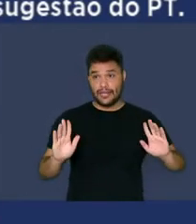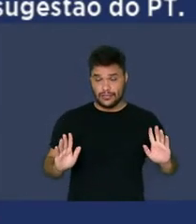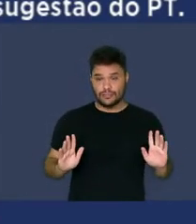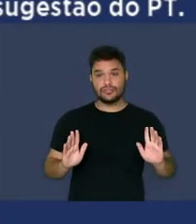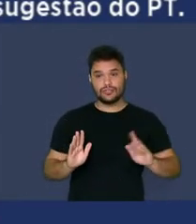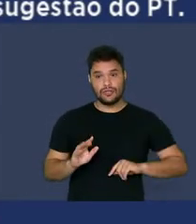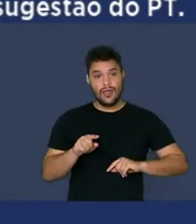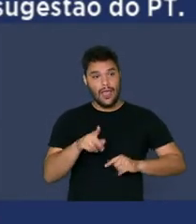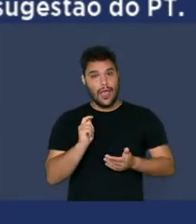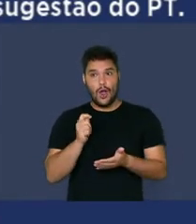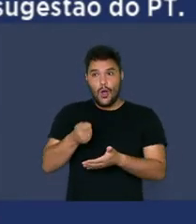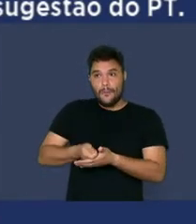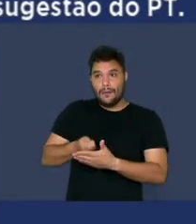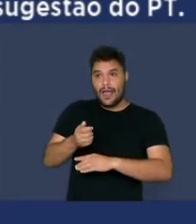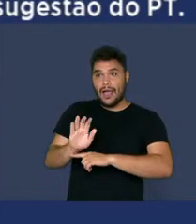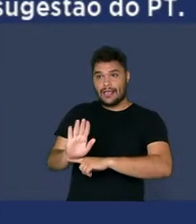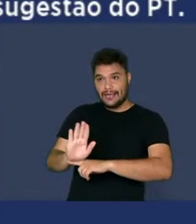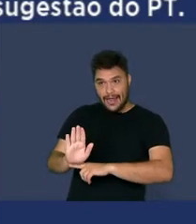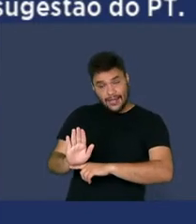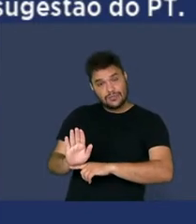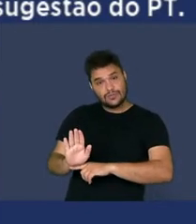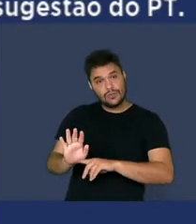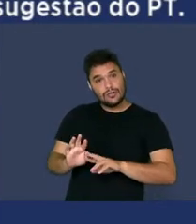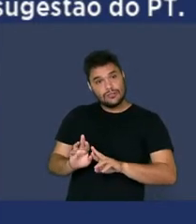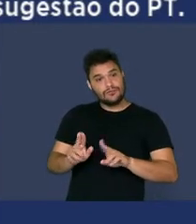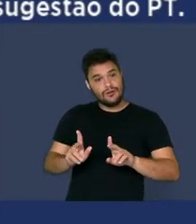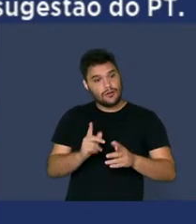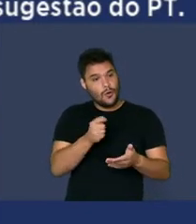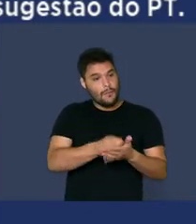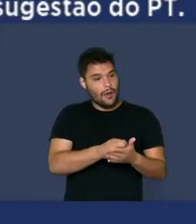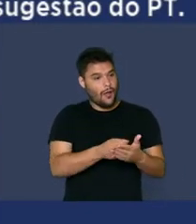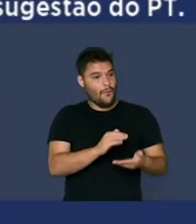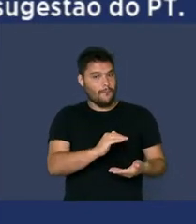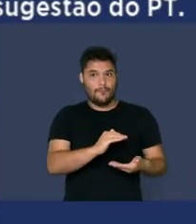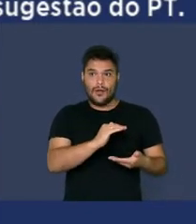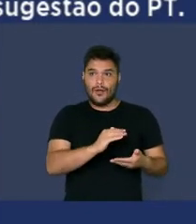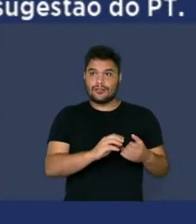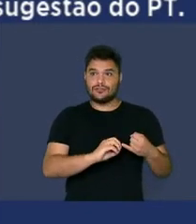GENTE NÃO PODE , SÃO COMPARAÇÕES DIFERENTES. É COMPRAR UM INGRESSO DE CINEMA E COMPRAR UM PACOTE DE FEIJÃ